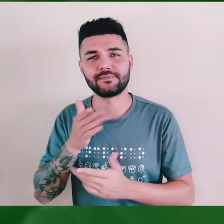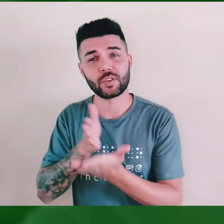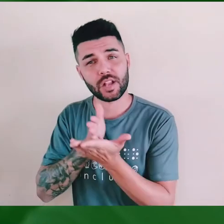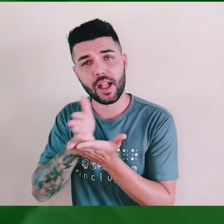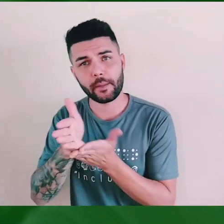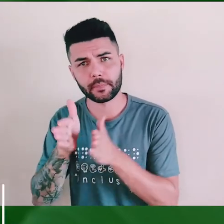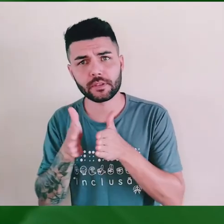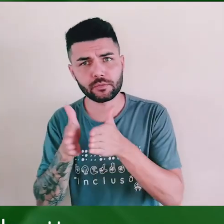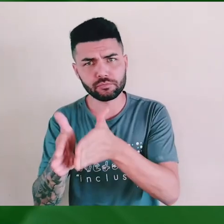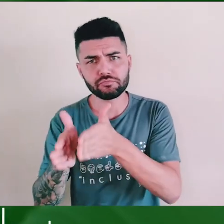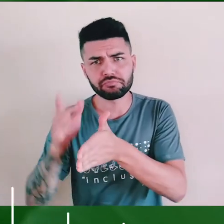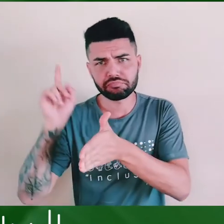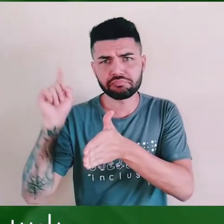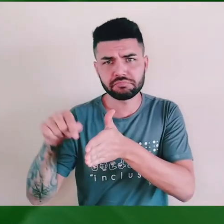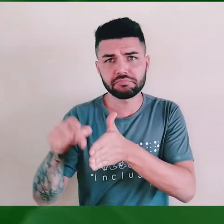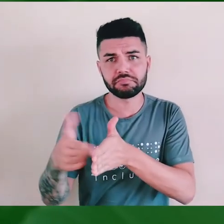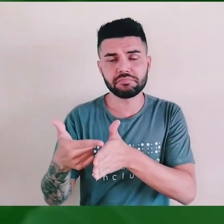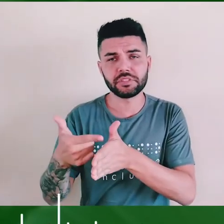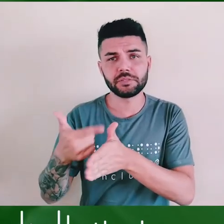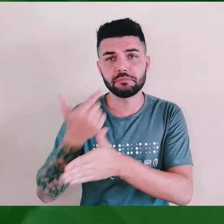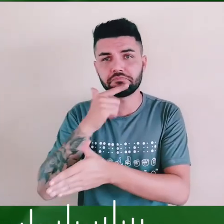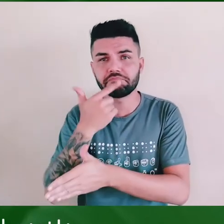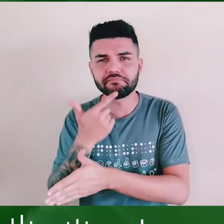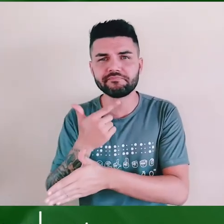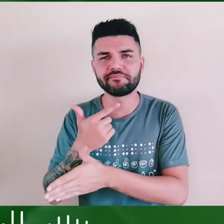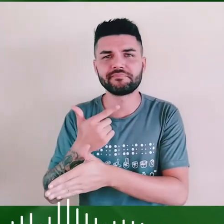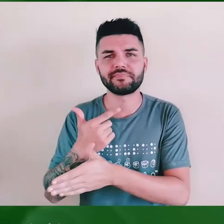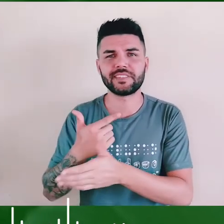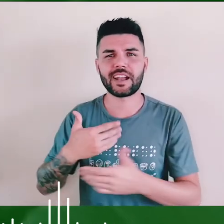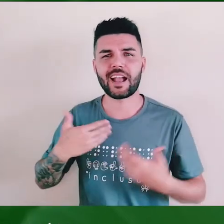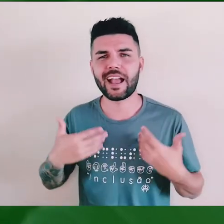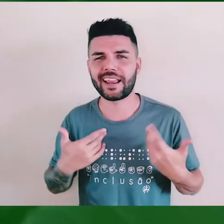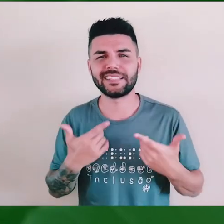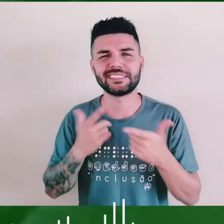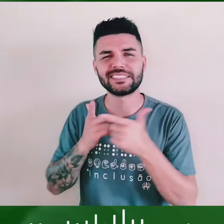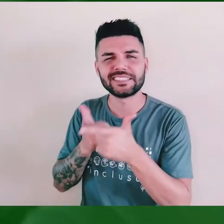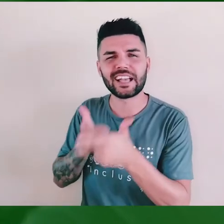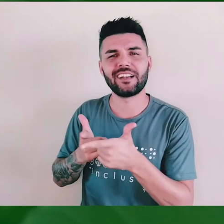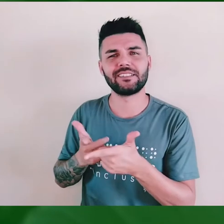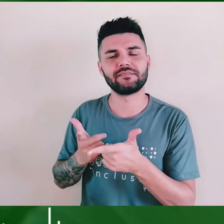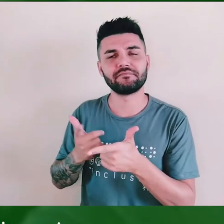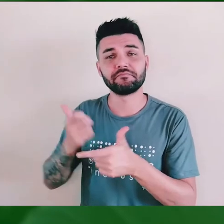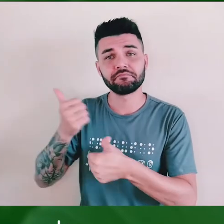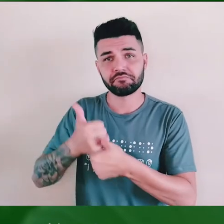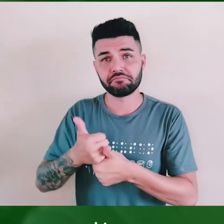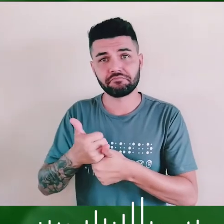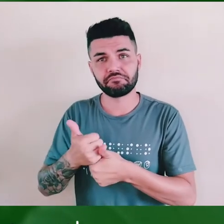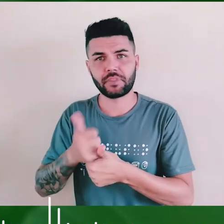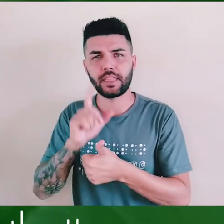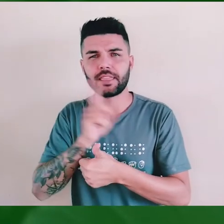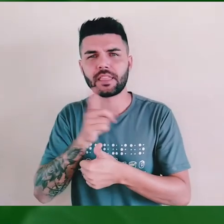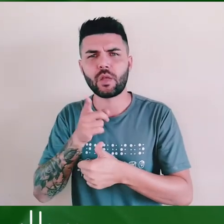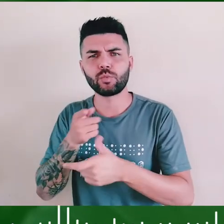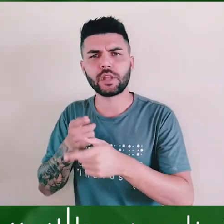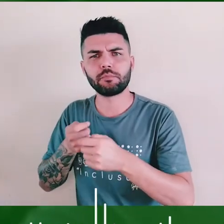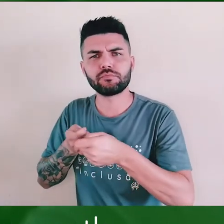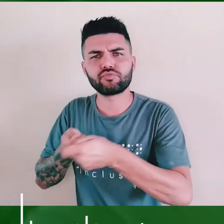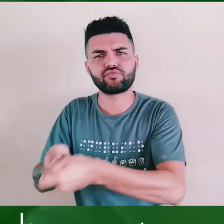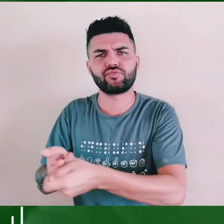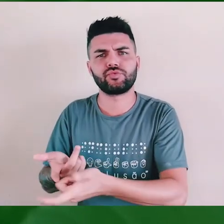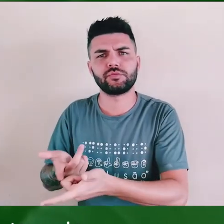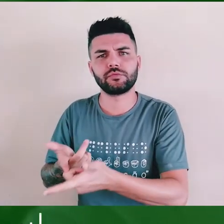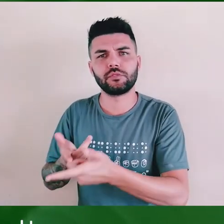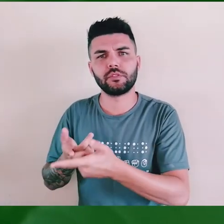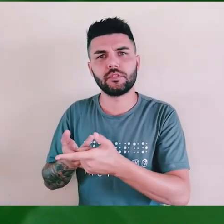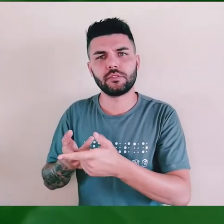mesmo, de você fazer a zueira, sem acabar. A zueira não tem que acabar, mas tem limite.